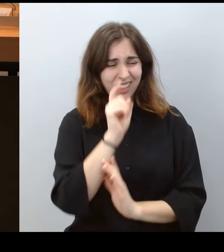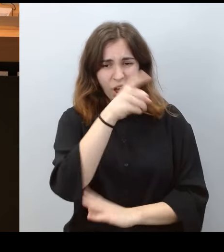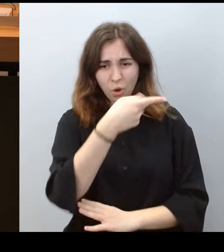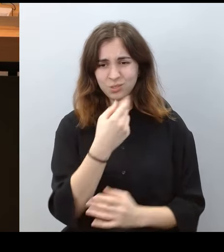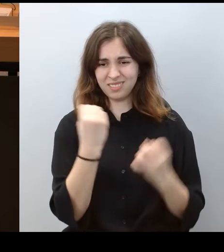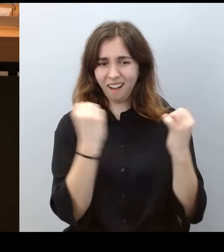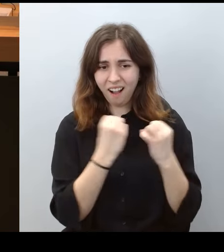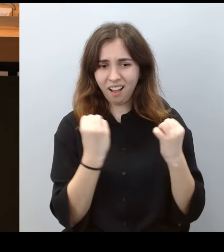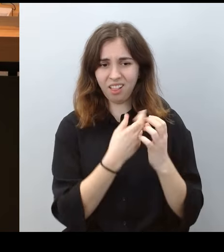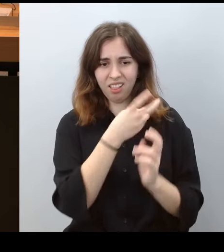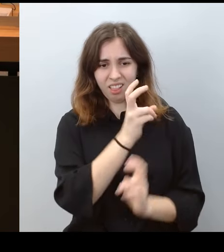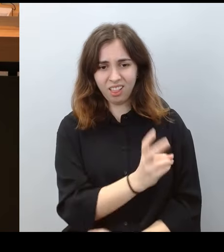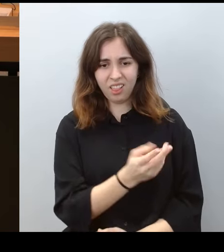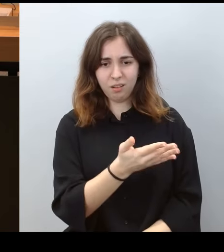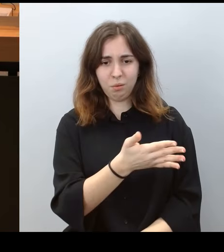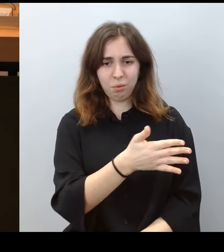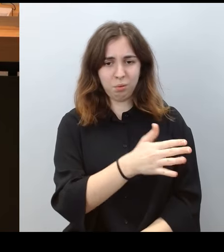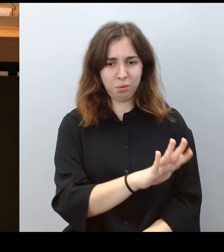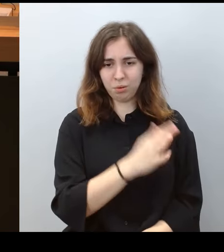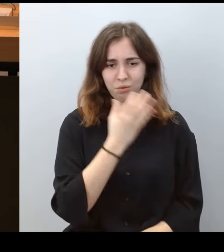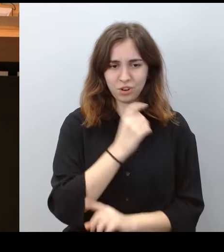Obdachlosen erster und zweiter Klasse geben darf. (Beifall)